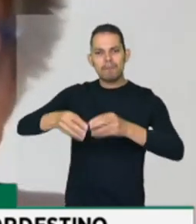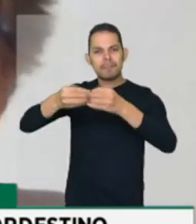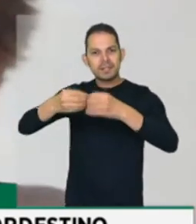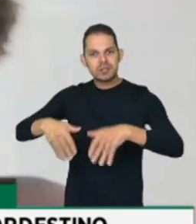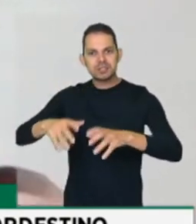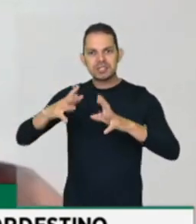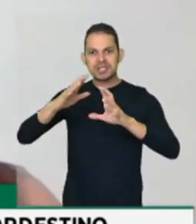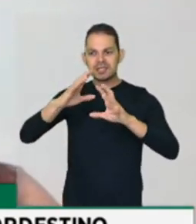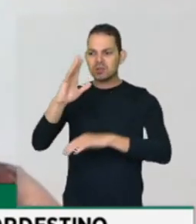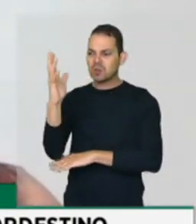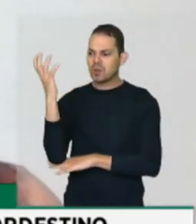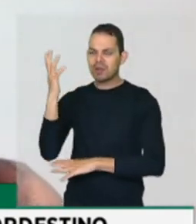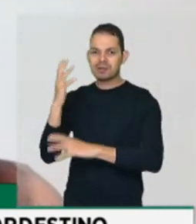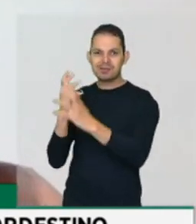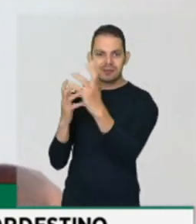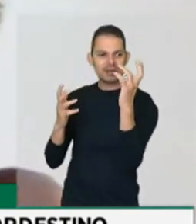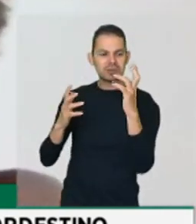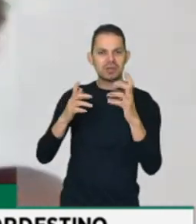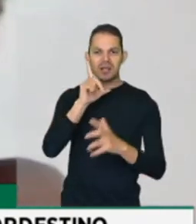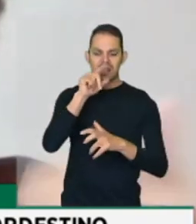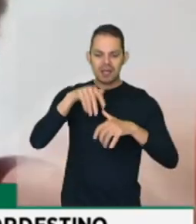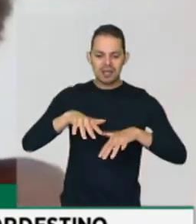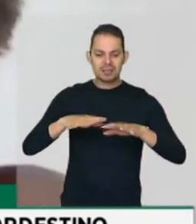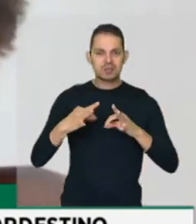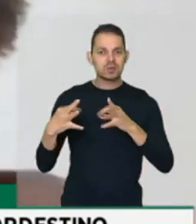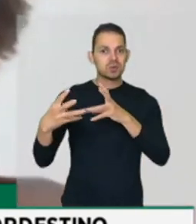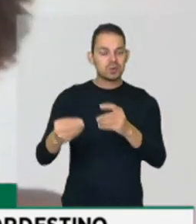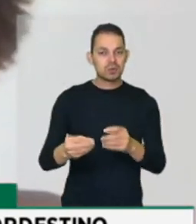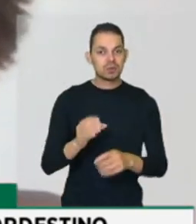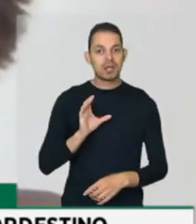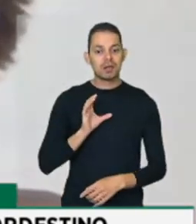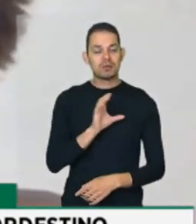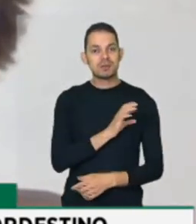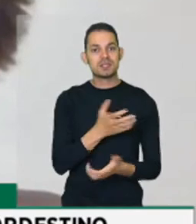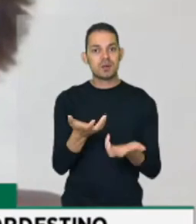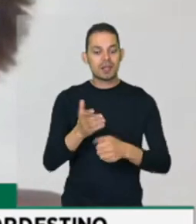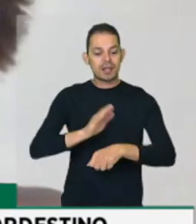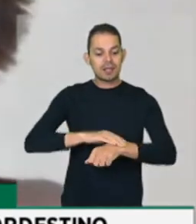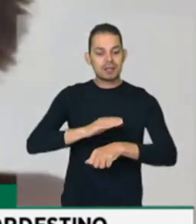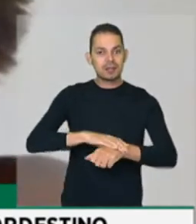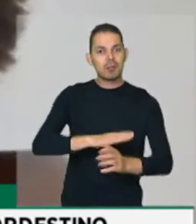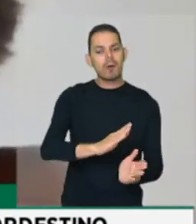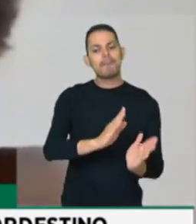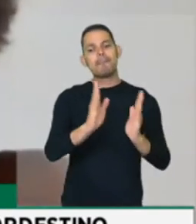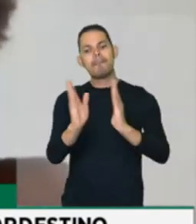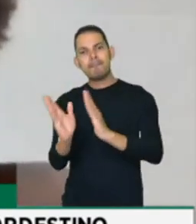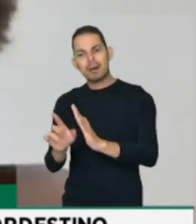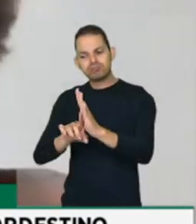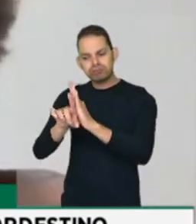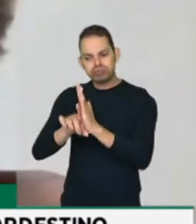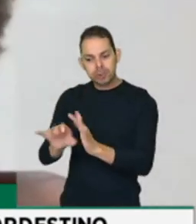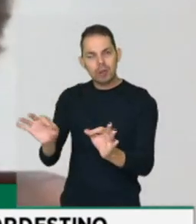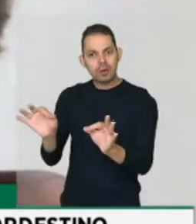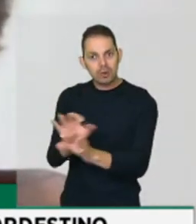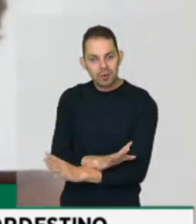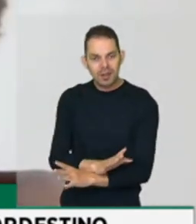INTENSA E ESTA CASA COMEÇA A INVESTIGAR... A COMISSÃO PEDE MAIS TEMPO PARA CONCLUIR A SUA INVESTIGAÇÃO. ESSA CASA QUER RETIRAR DE PAUTA?! QUER RETIRAR DE PAUTA. ESSA CASA